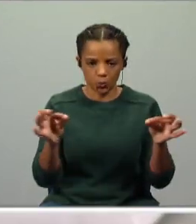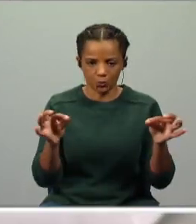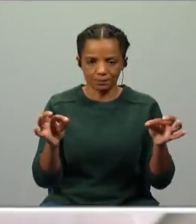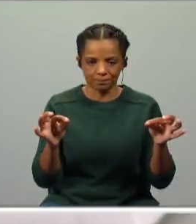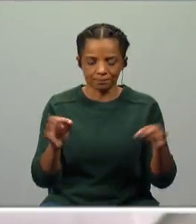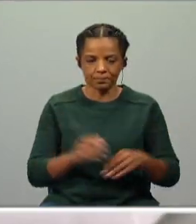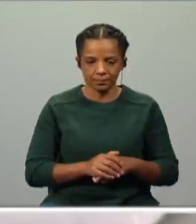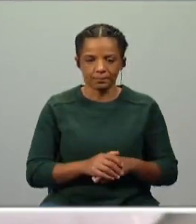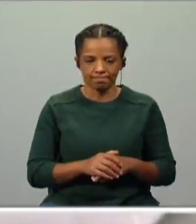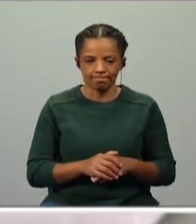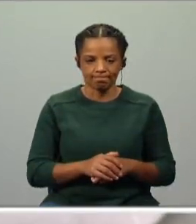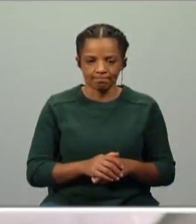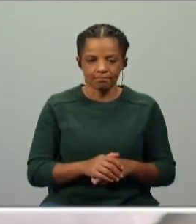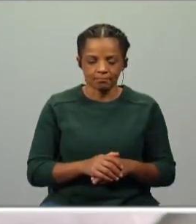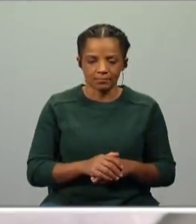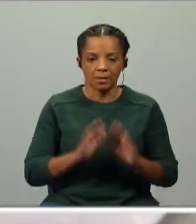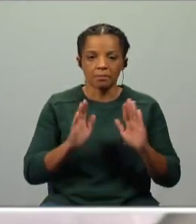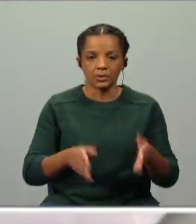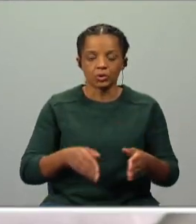As grinaldas precisam de um laço